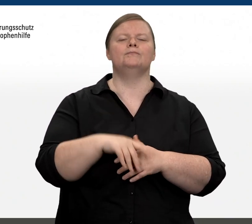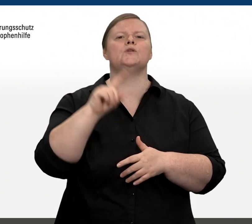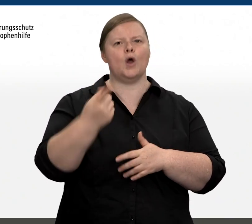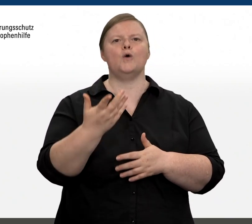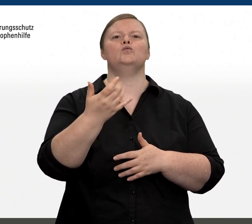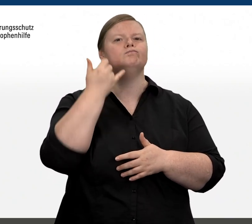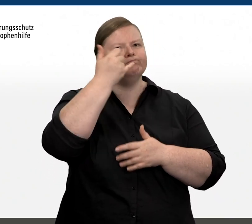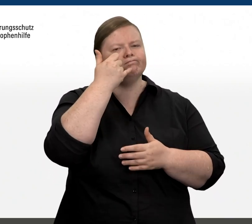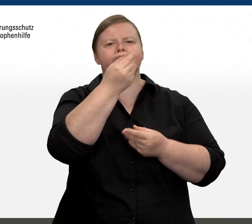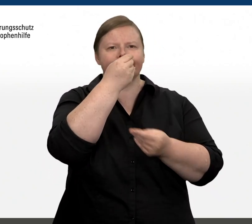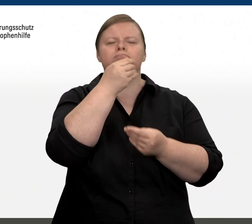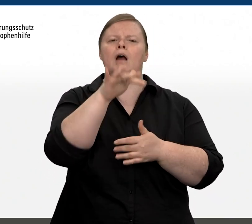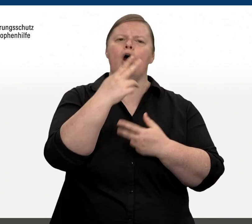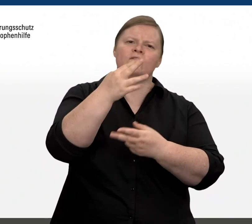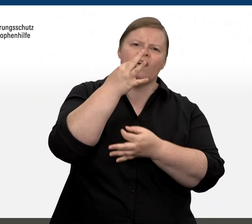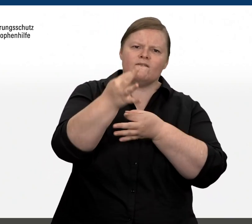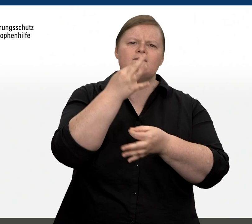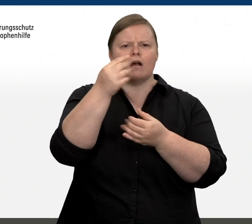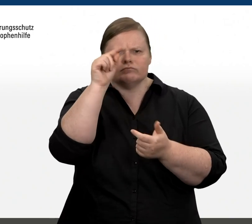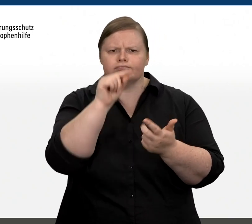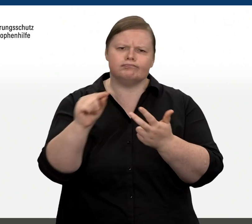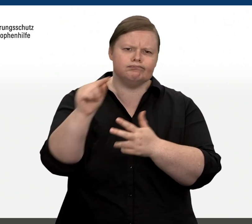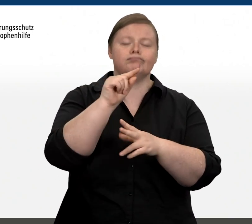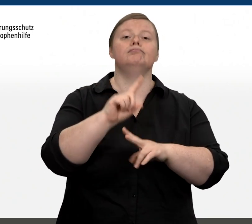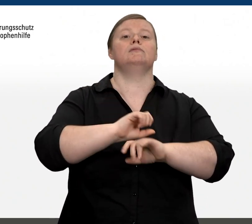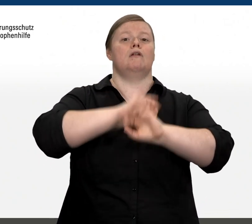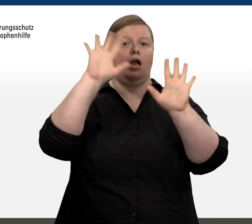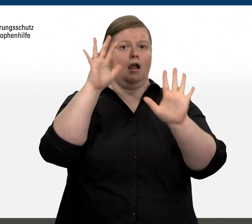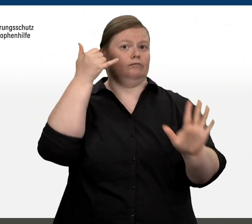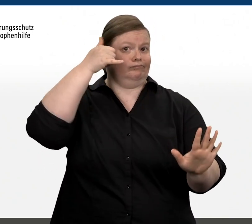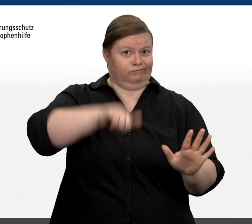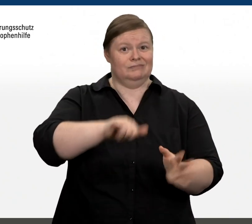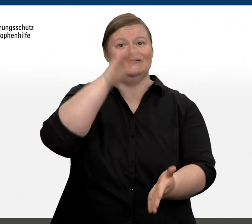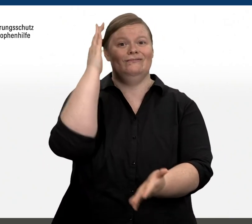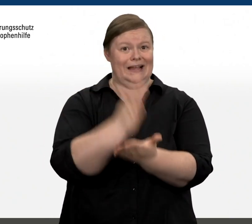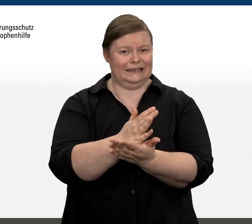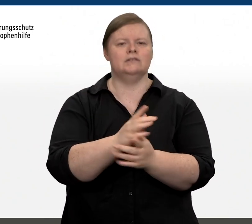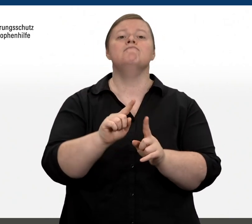Warten Sie auf Rückfragen!